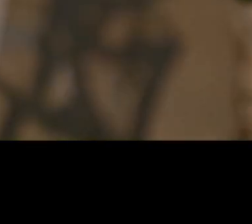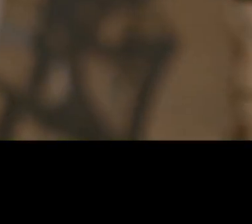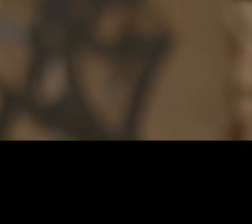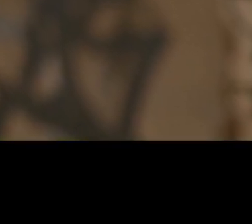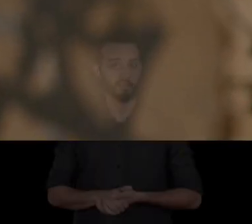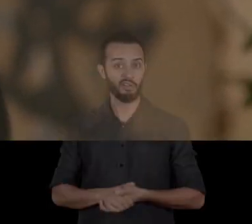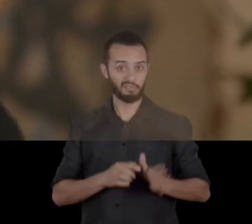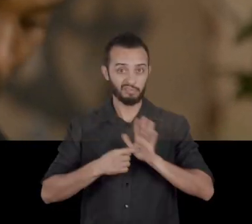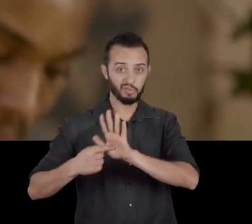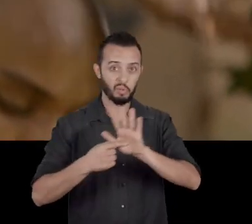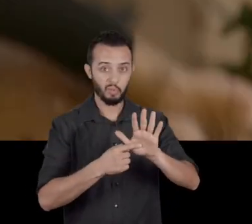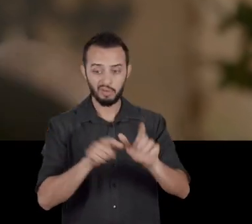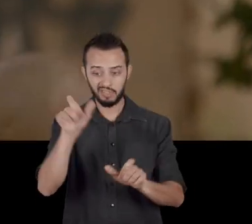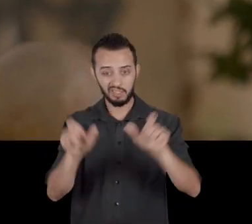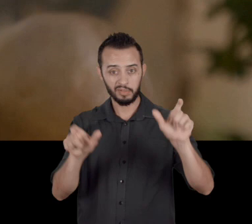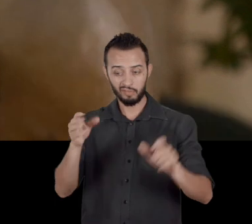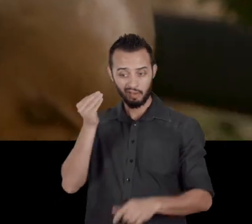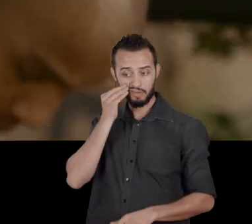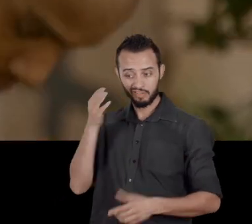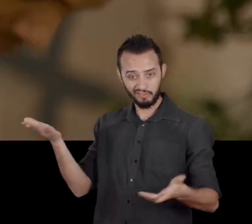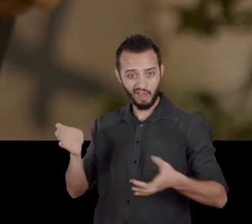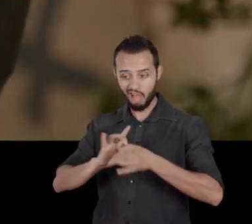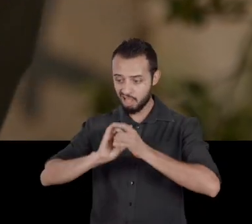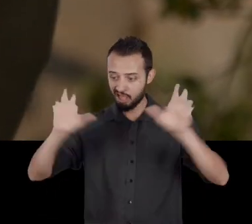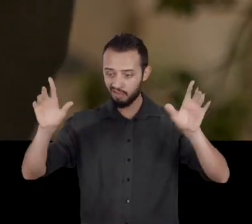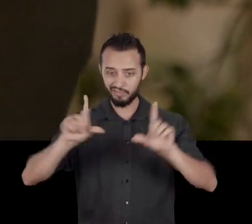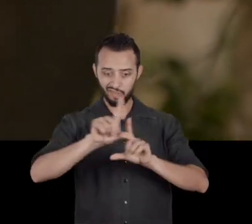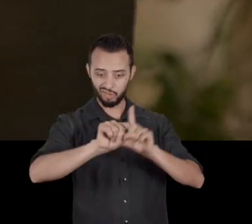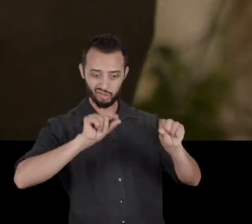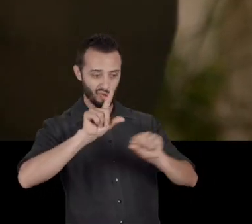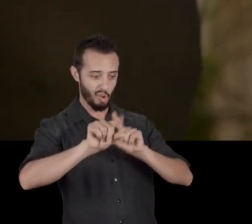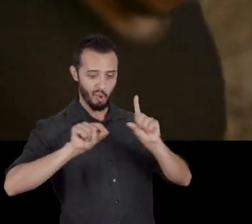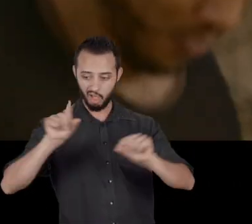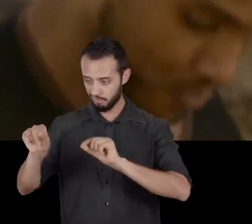Quanto mais eu ofereço às pessoas chance de elas escolherem,